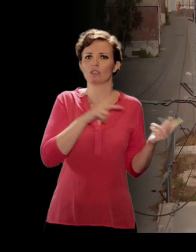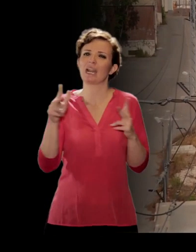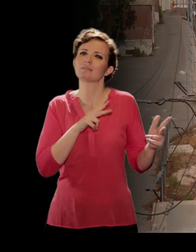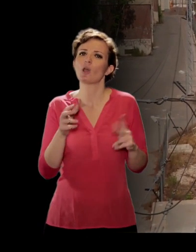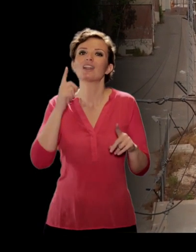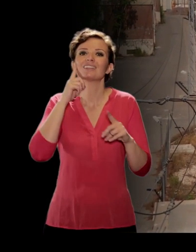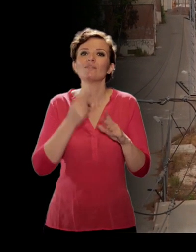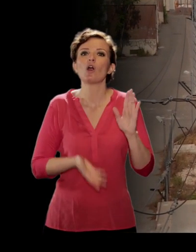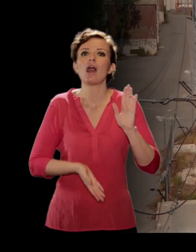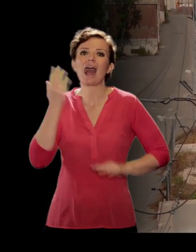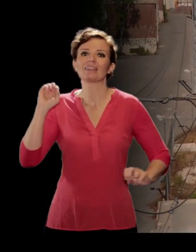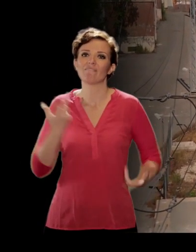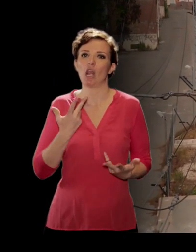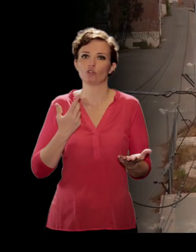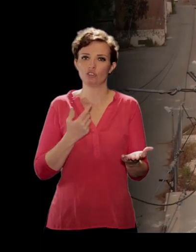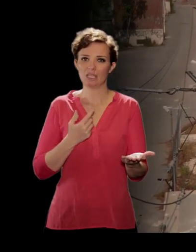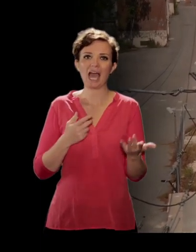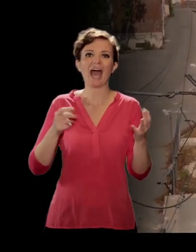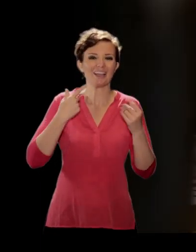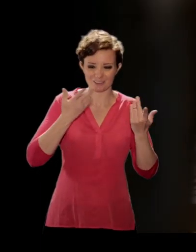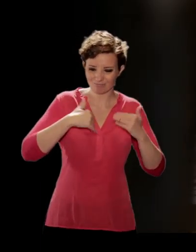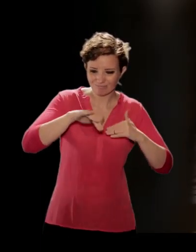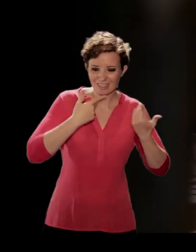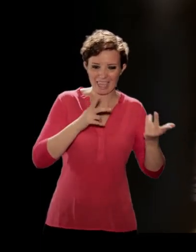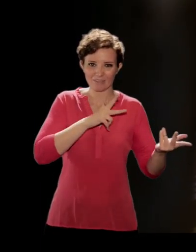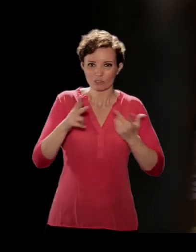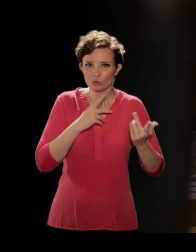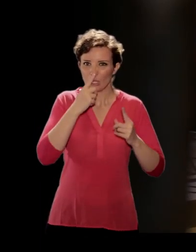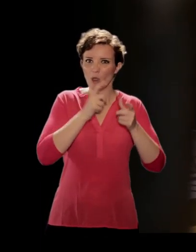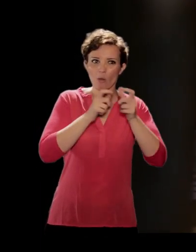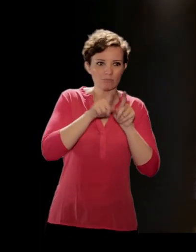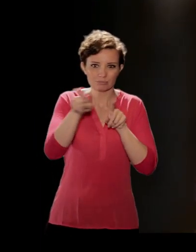pensate per l'alta velocità e le grandi infrastrutture di comunicazione.